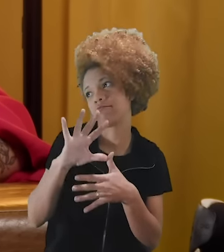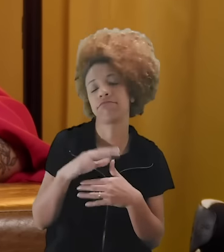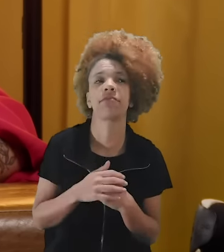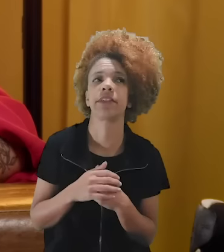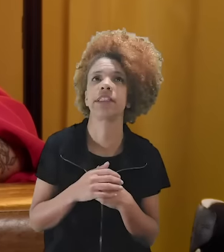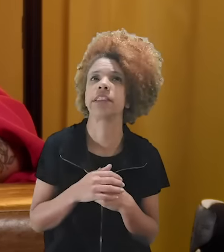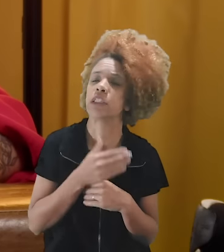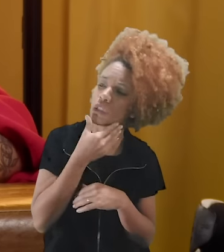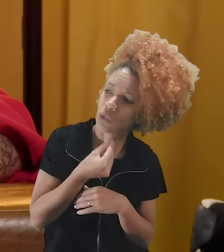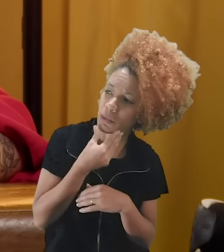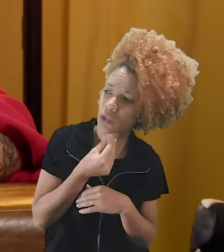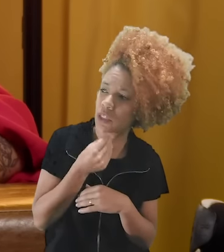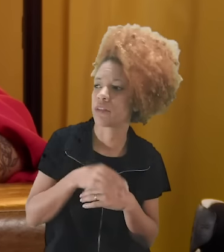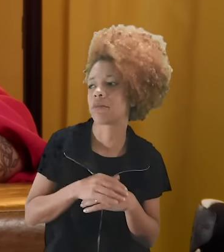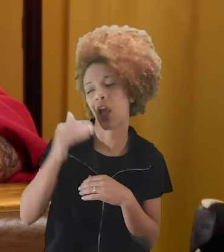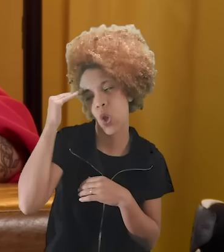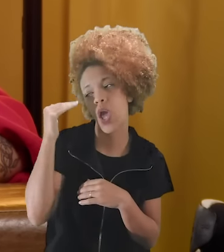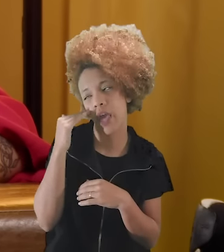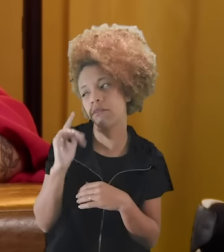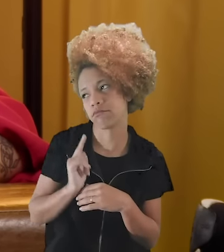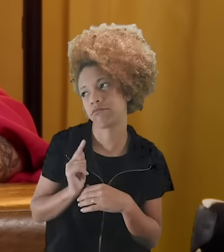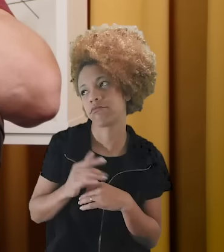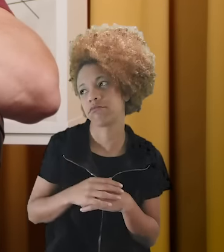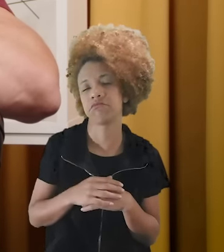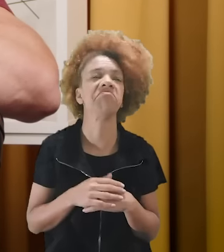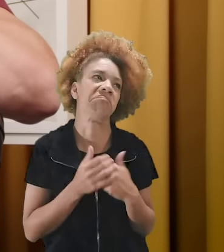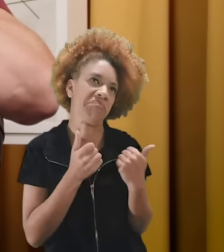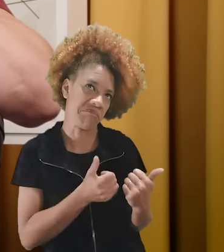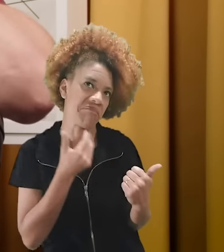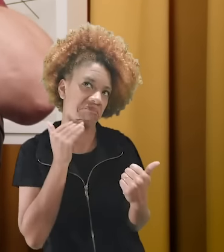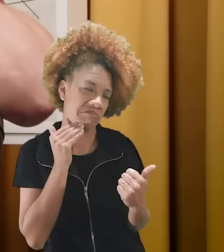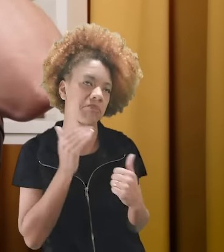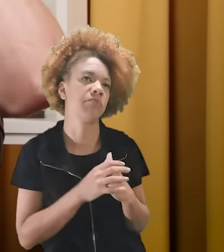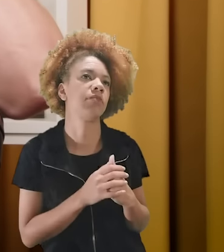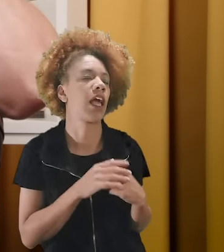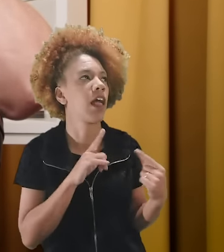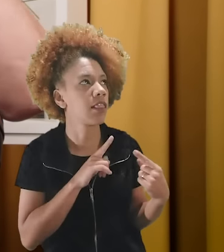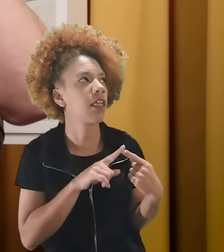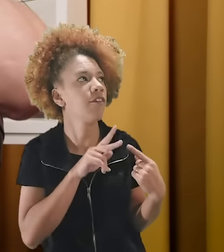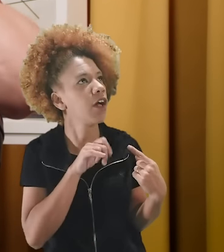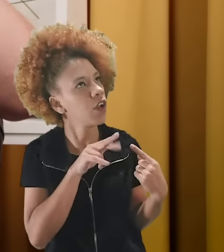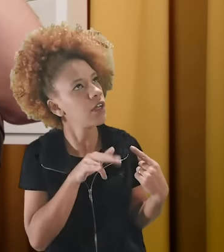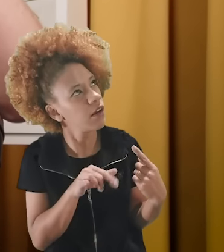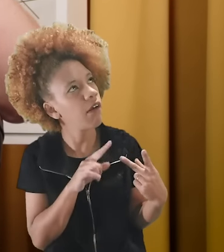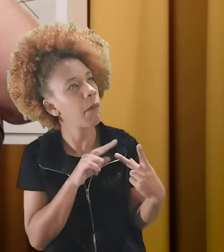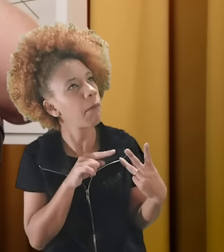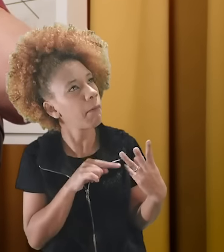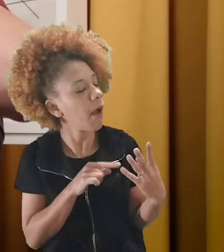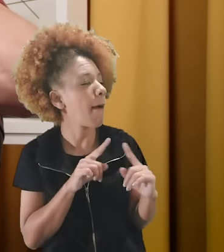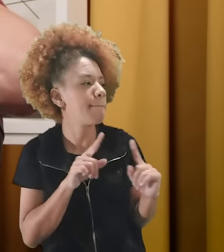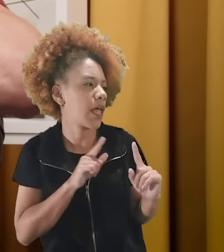e masculino mais Coreia exato tá então vamos lá já entendi então tem o o valor tem categorias